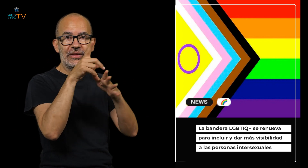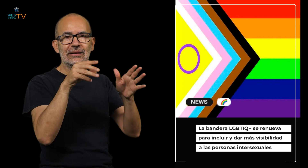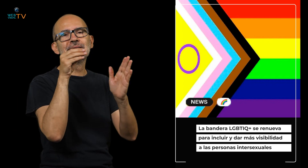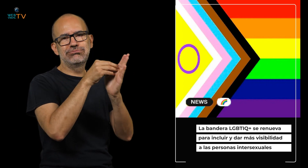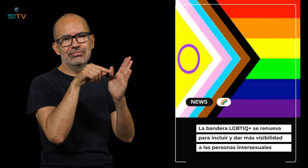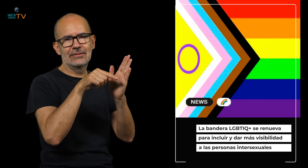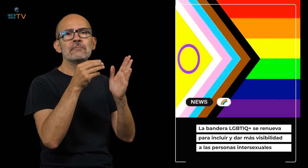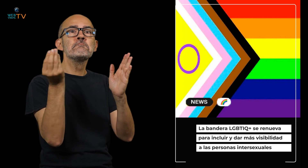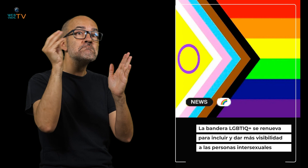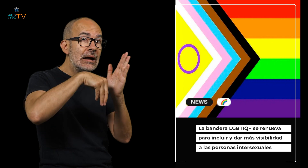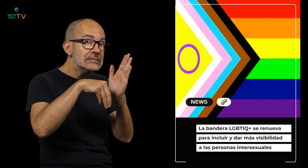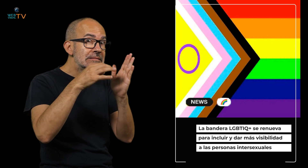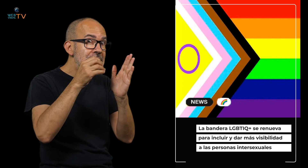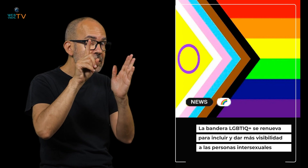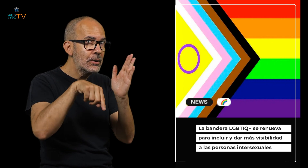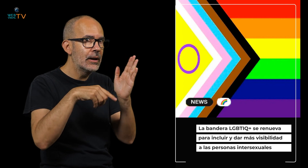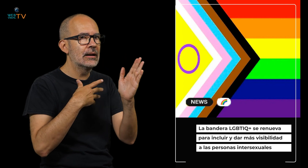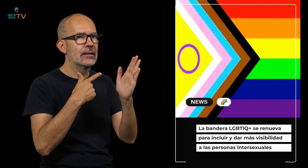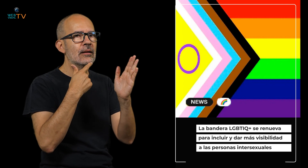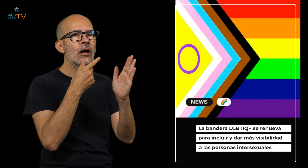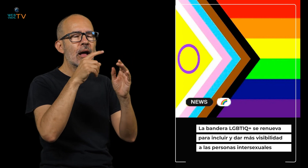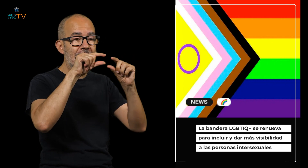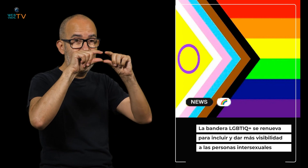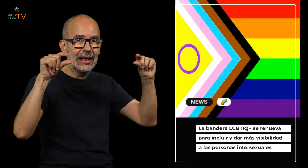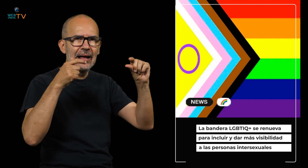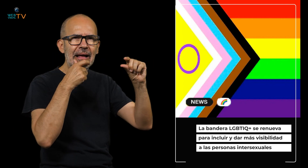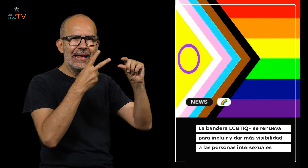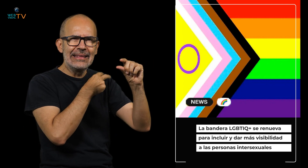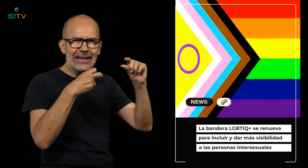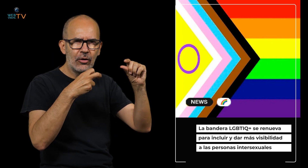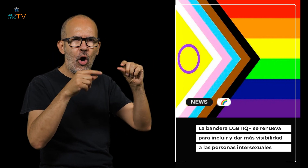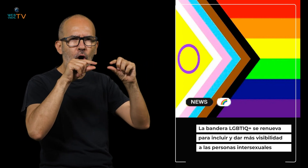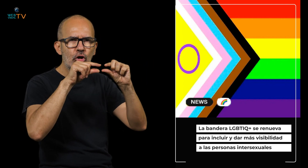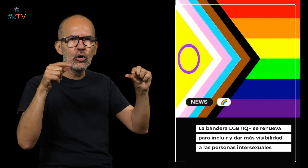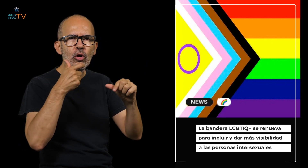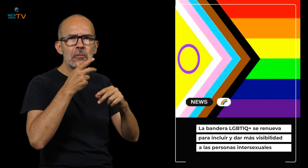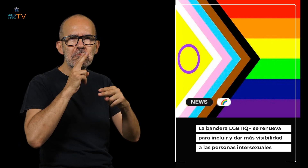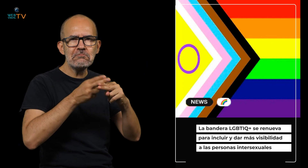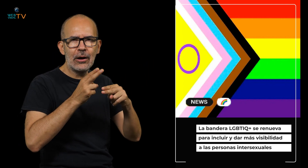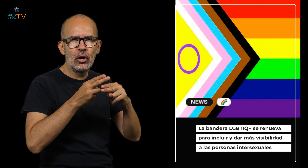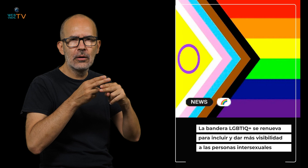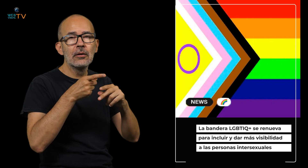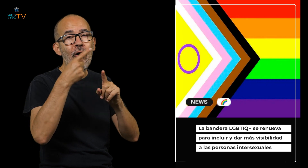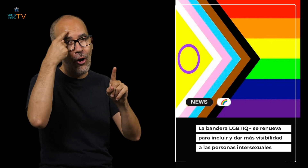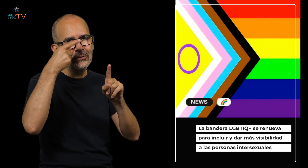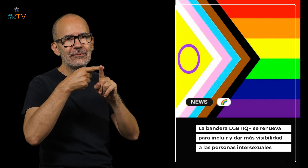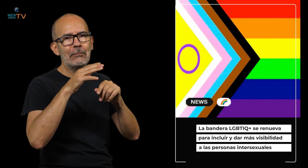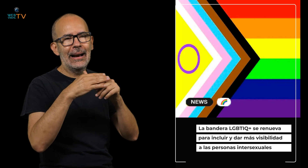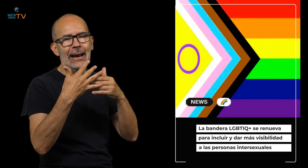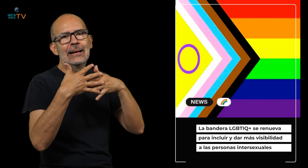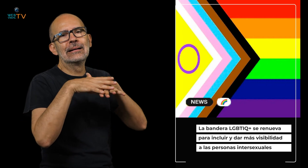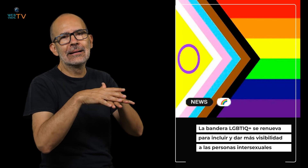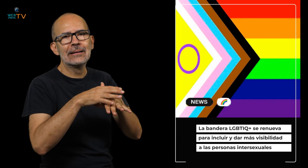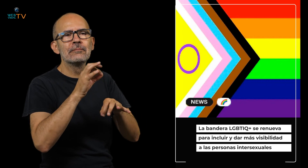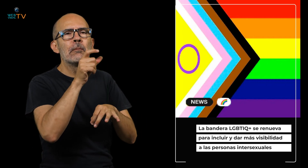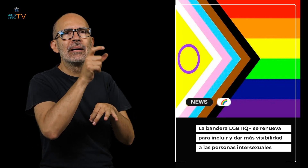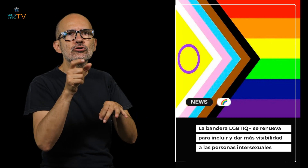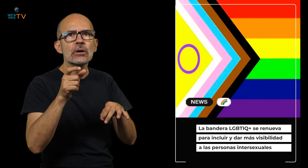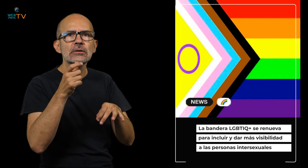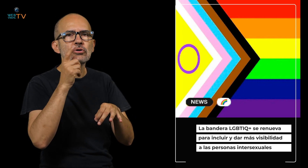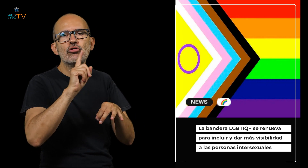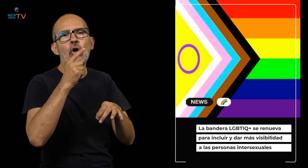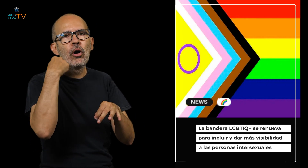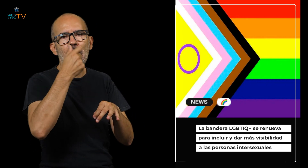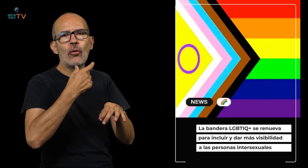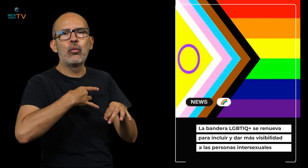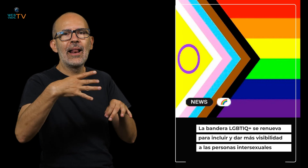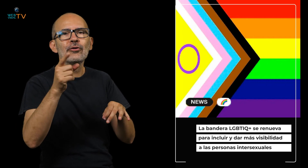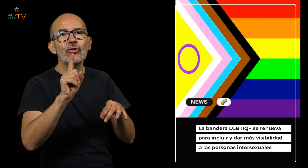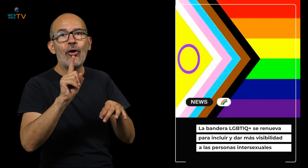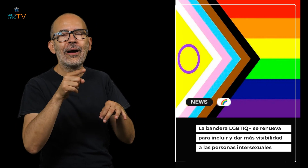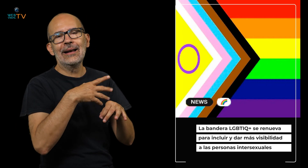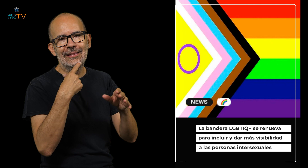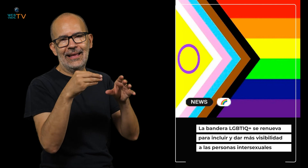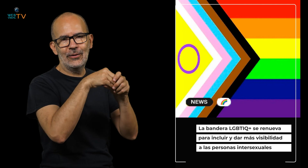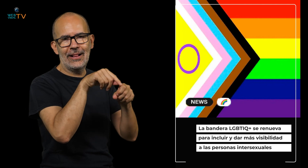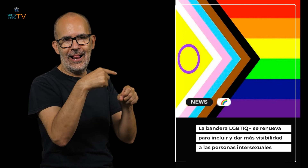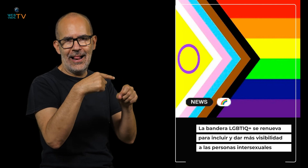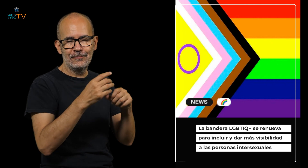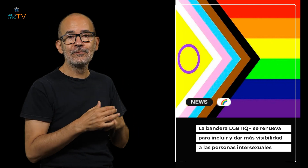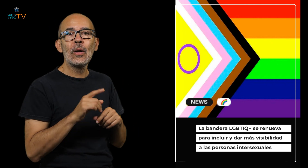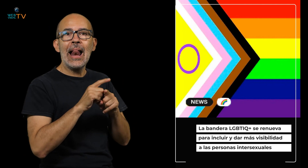En 2017, hubo cambios para incluir rayas negras y marrones, para integrar a las personas no blancas.